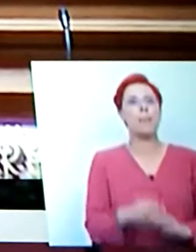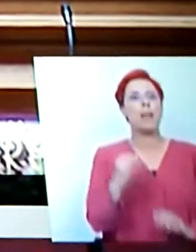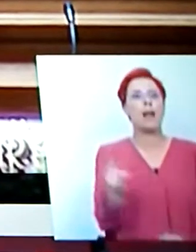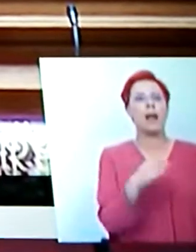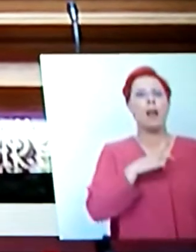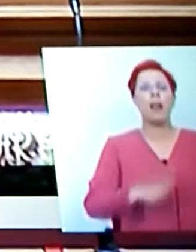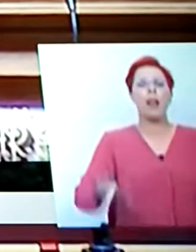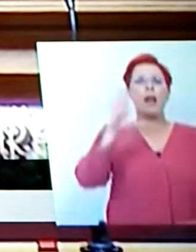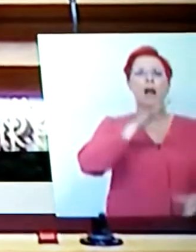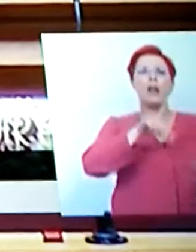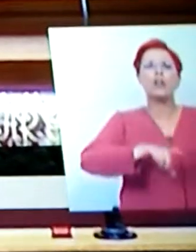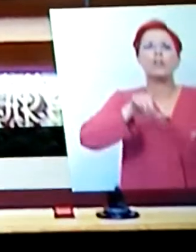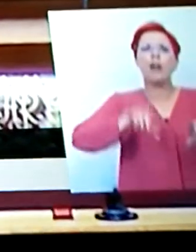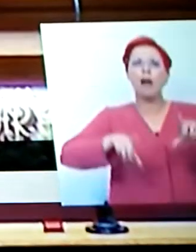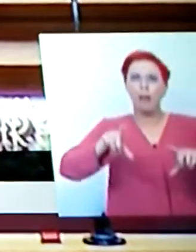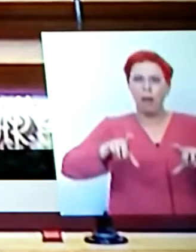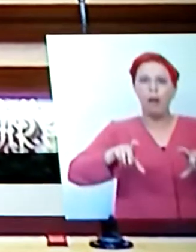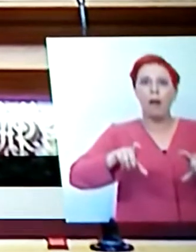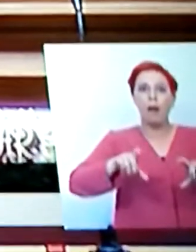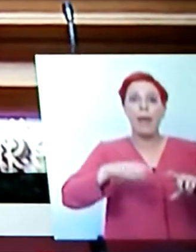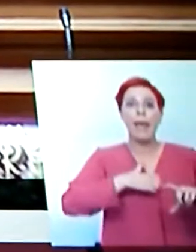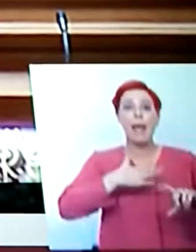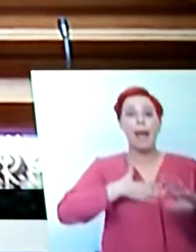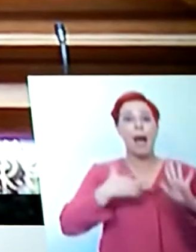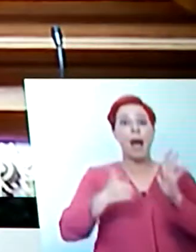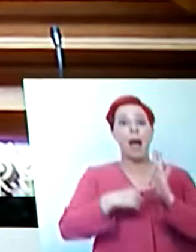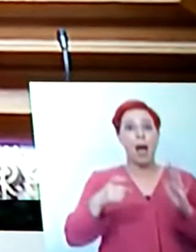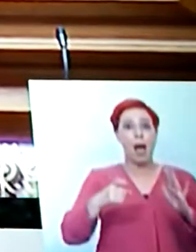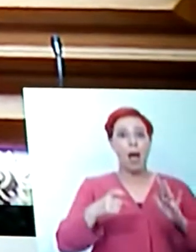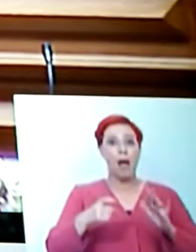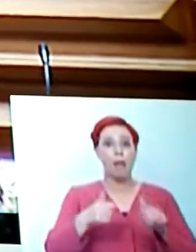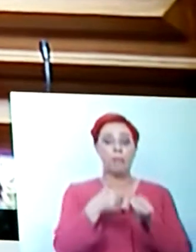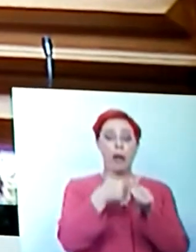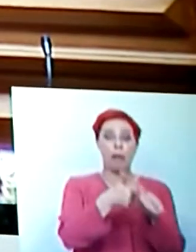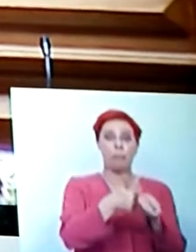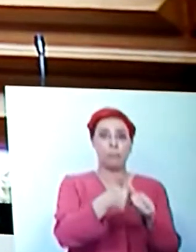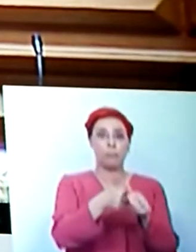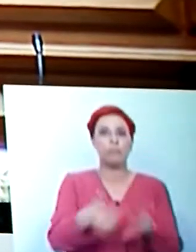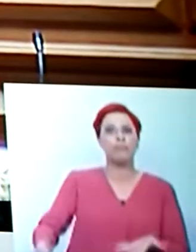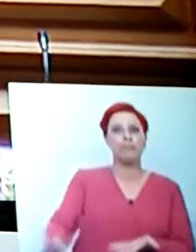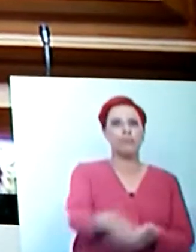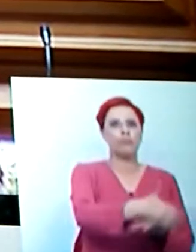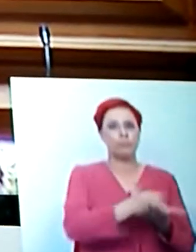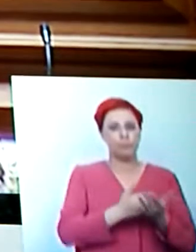de senal estatística que tinha uma empresa americana a há surá-la para fazer a recolha e tratamente de dados,